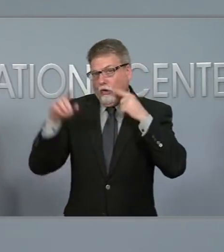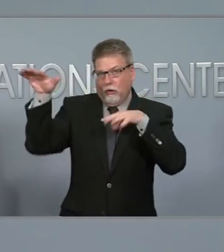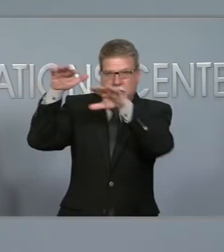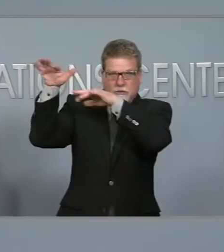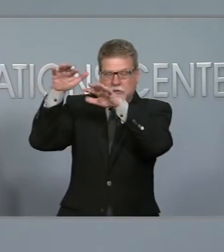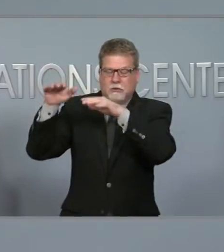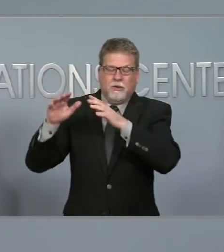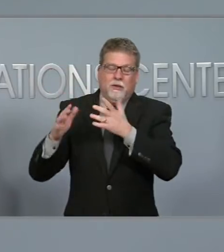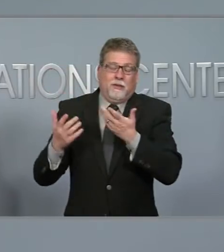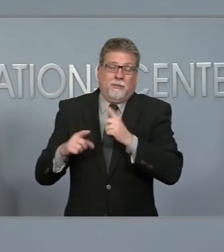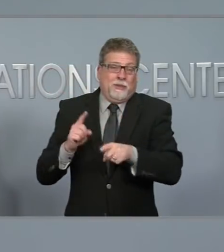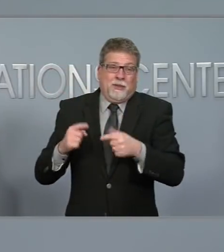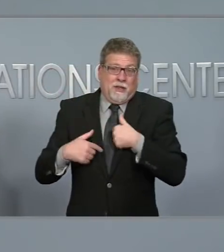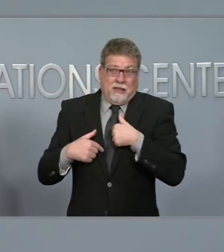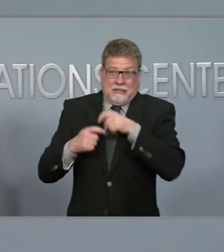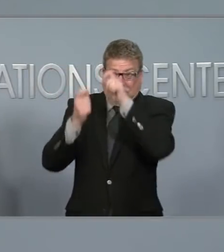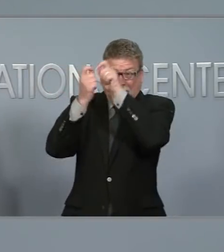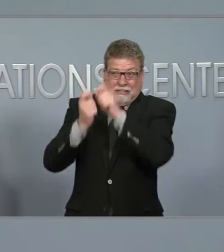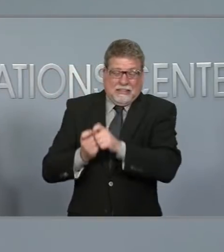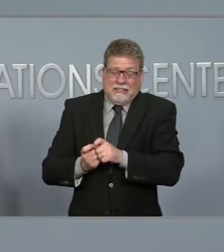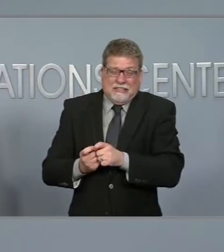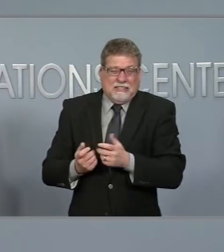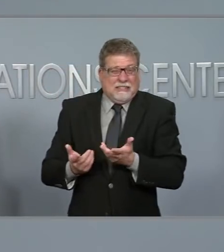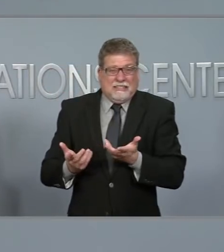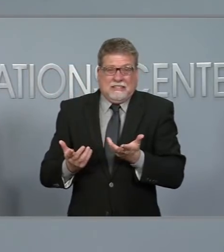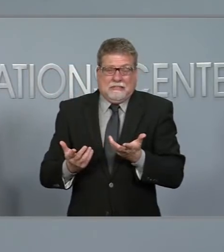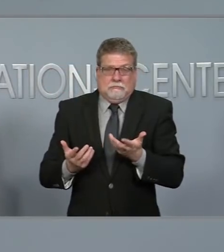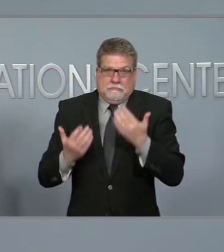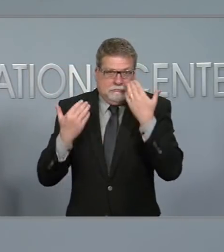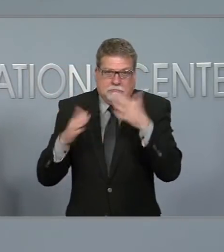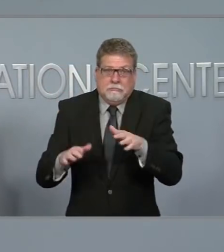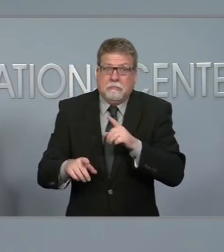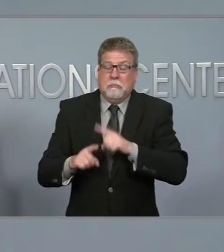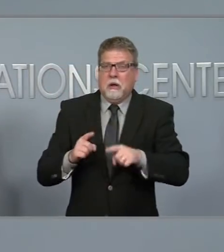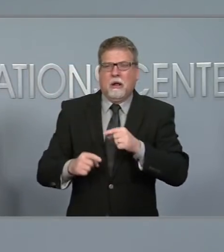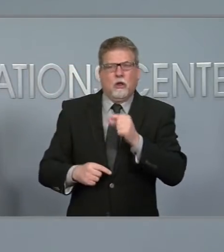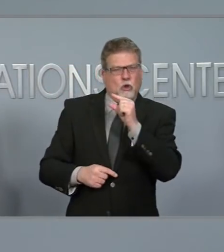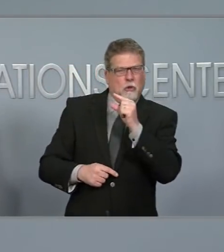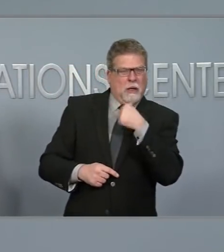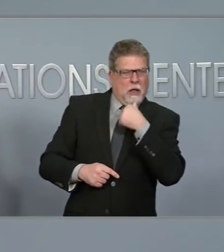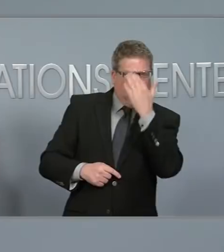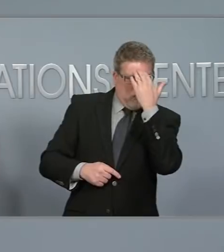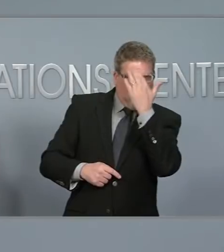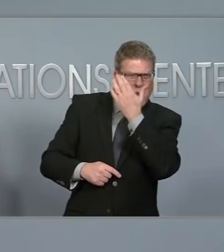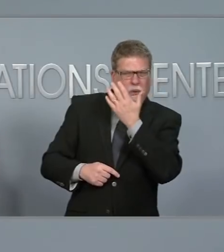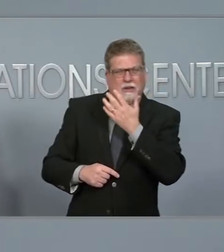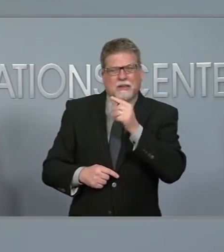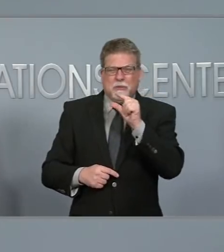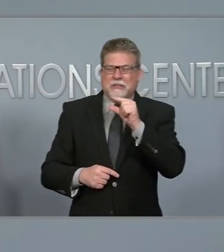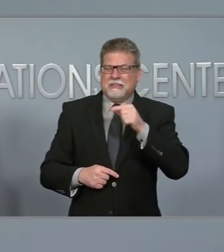Yo sé que habla el gobernador se que están viendo